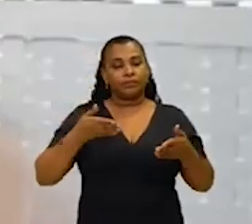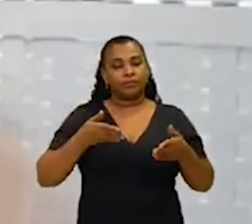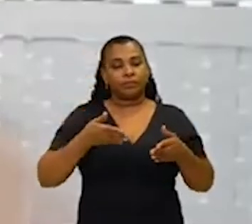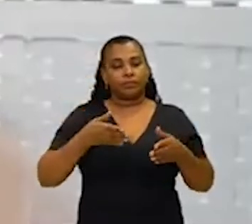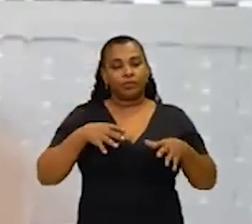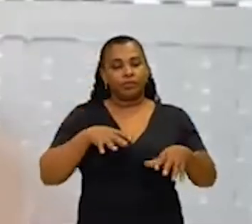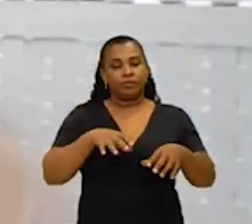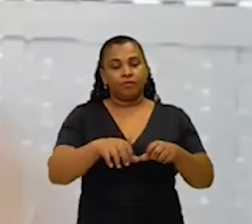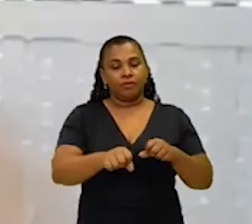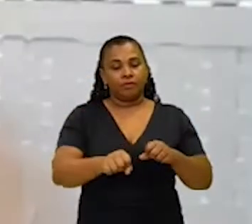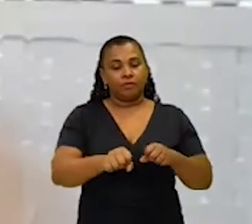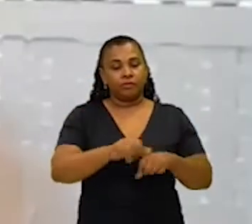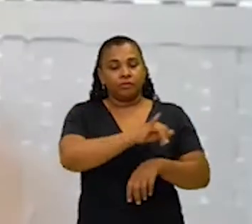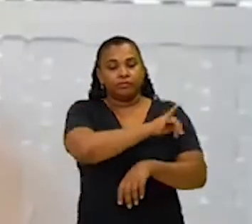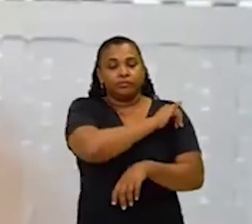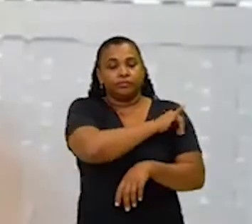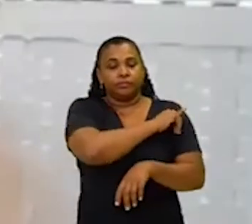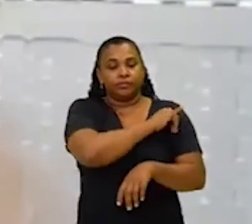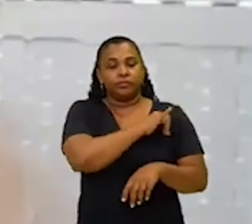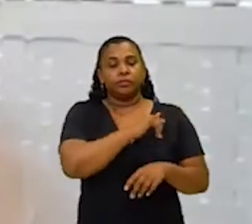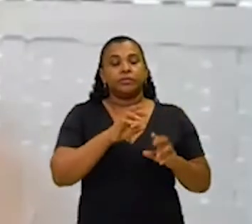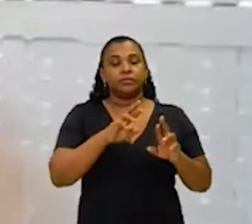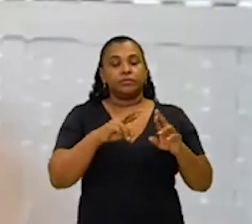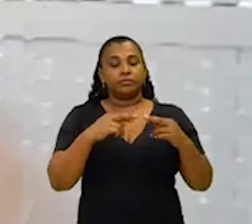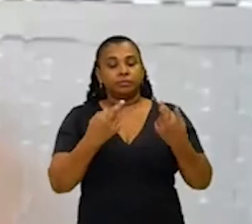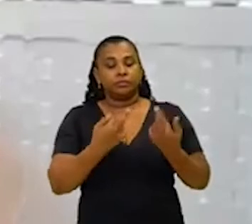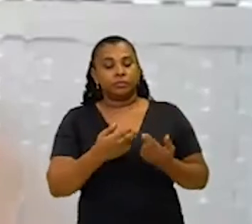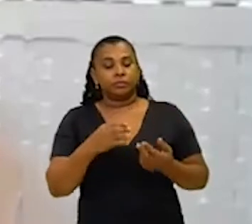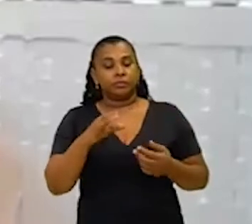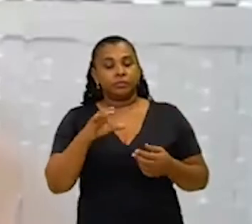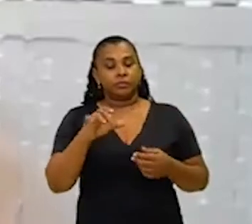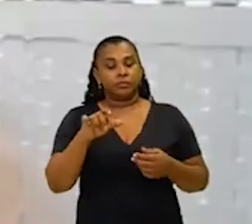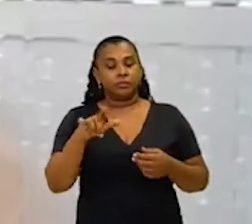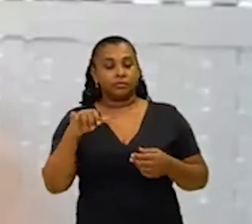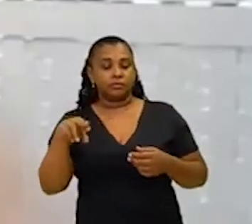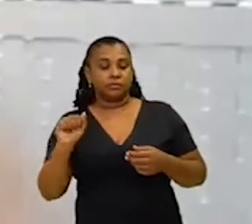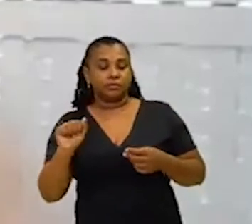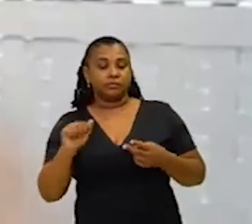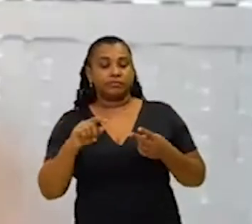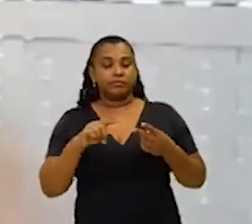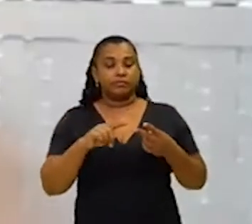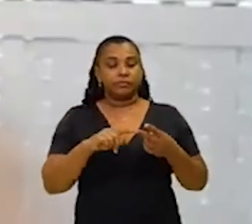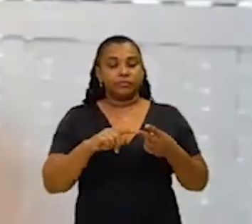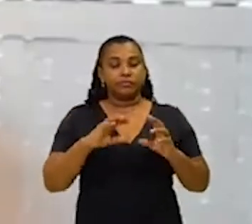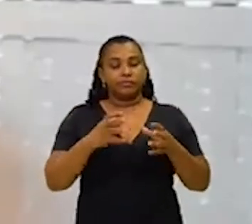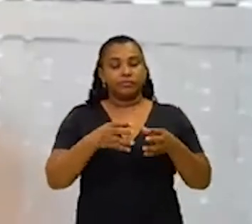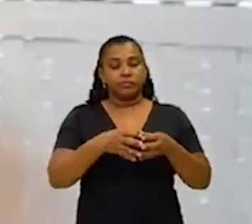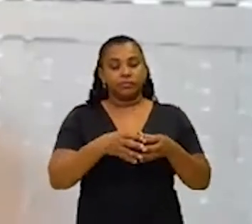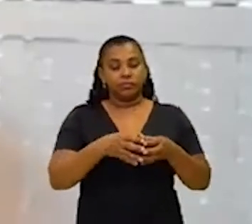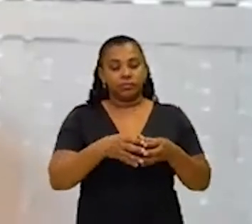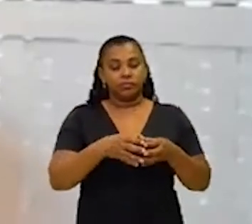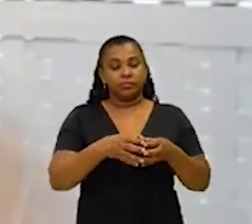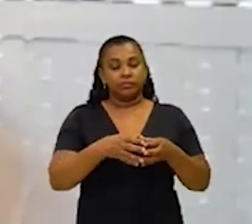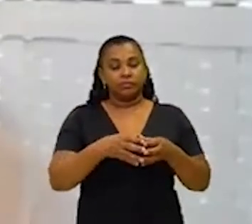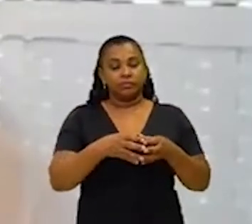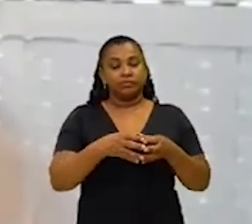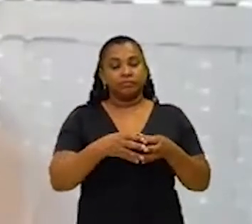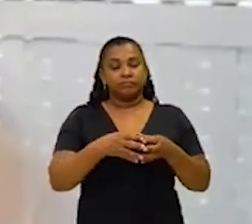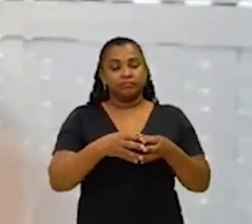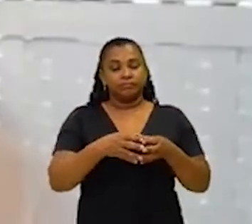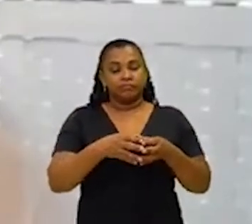cinema minha filhinha Érika Hilton integrantes da rodada coletiva das juntas ia no caso da Rio